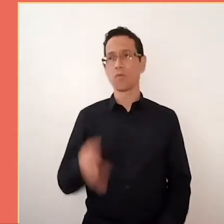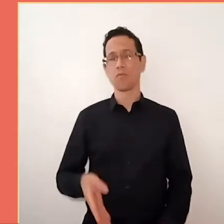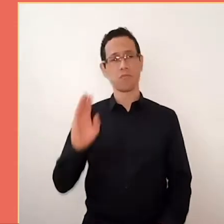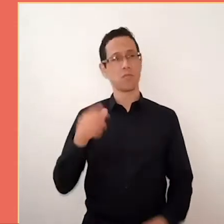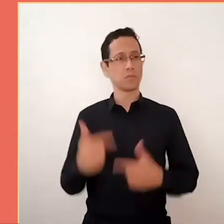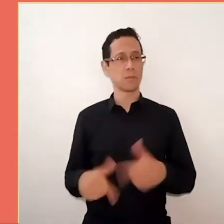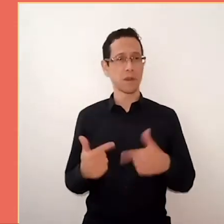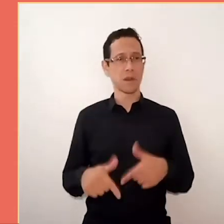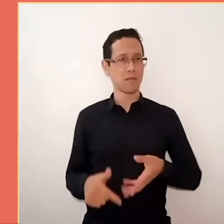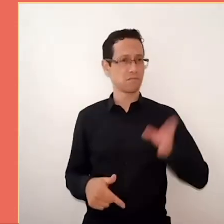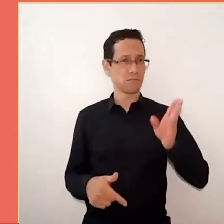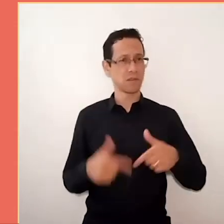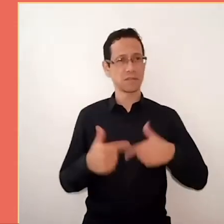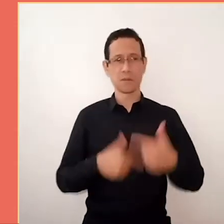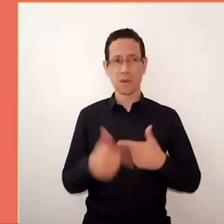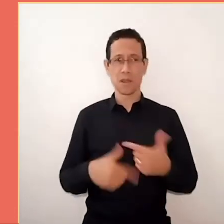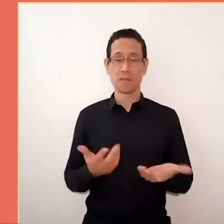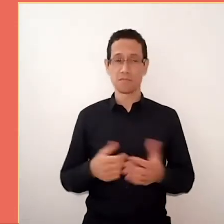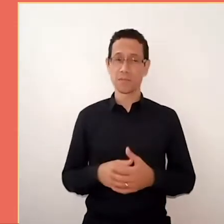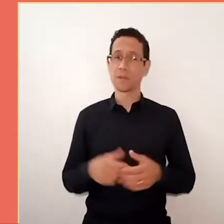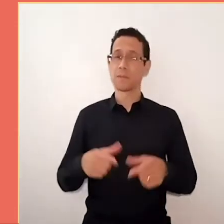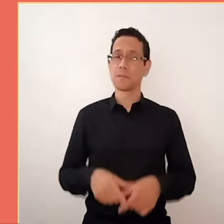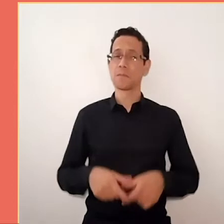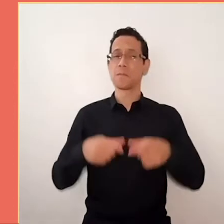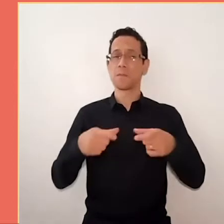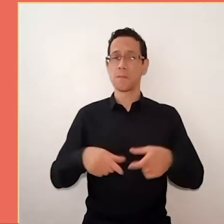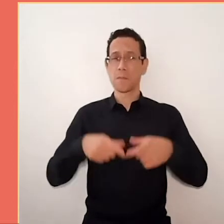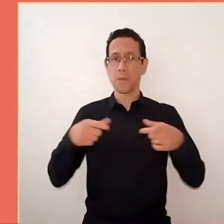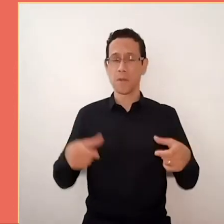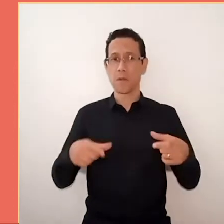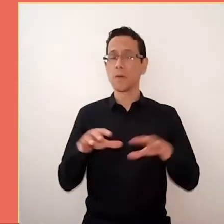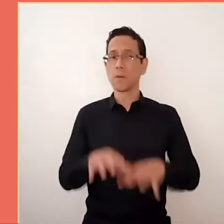porque grande parte dos populares trabalham